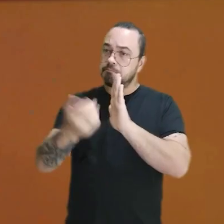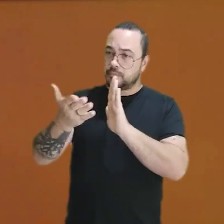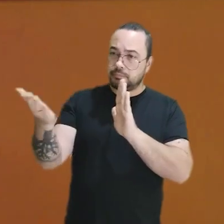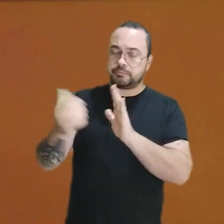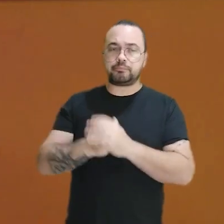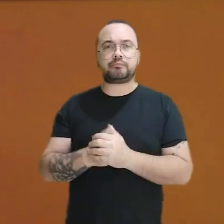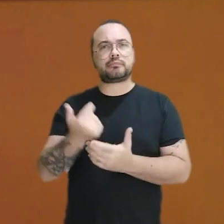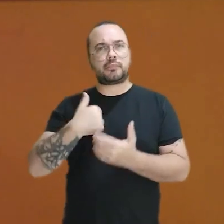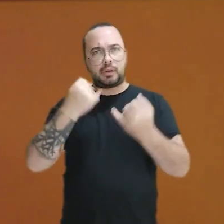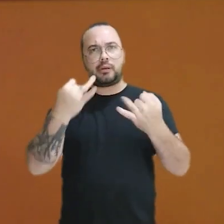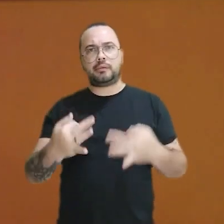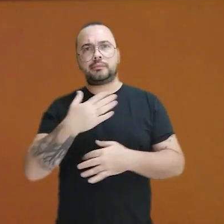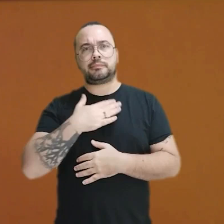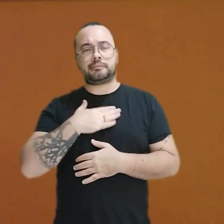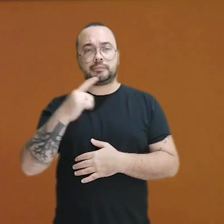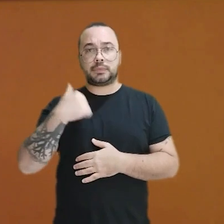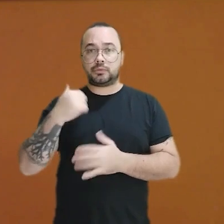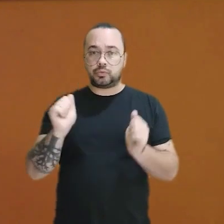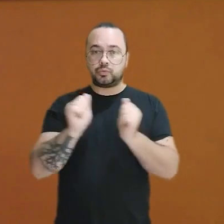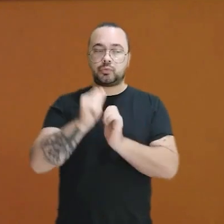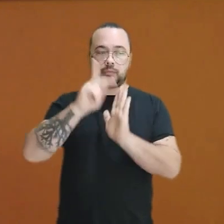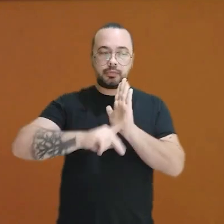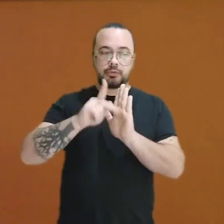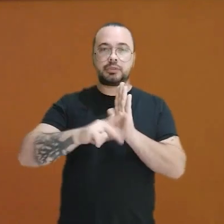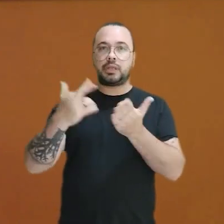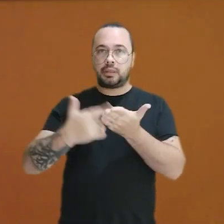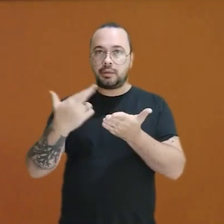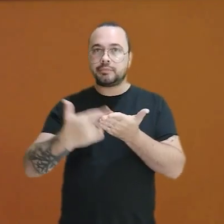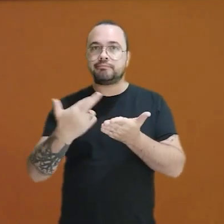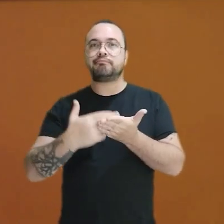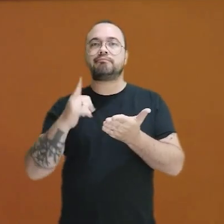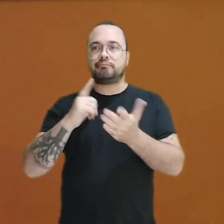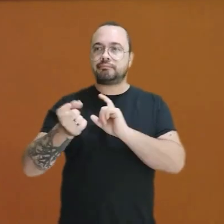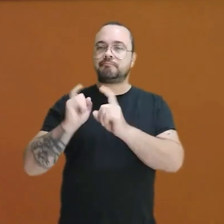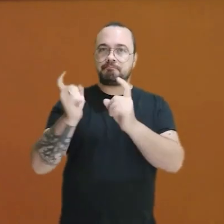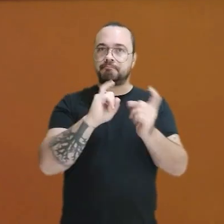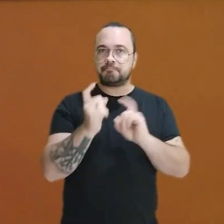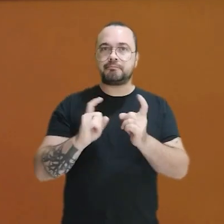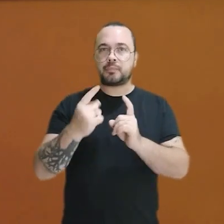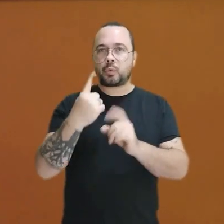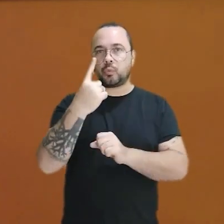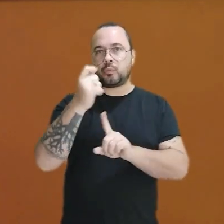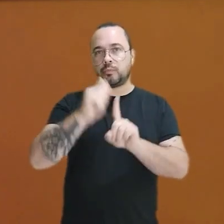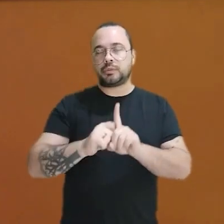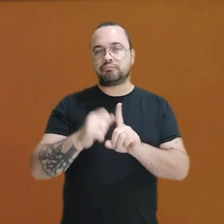Eu falo por mim, eu estou no projeto da "Minhocazine" também e a gente tem as nossas reuniões de pauta lá, uma vez por mês a gente se reúne,